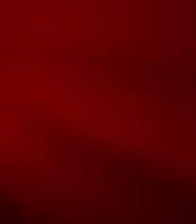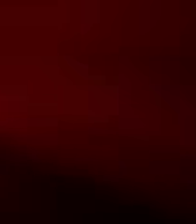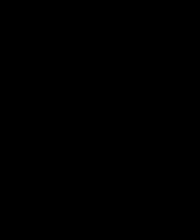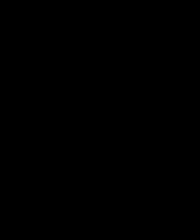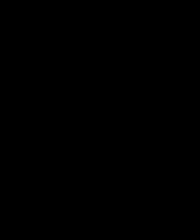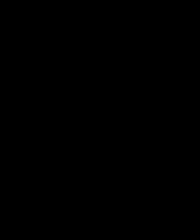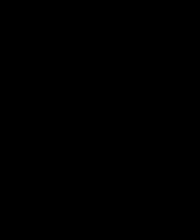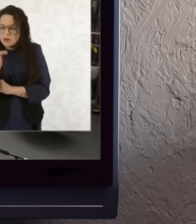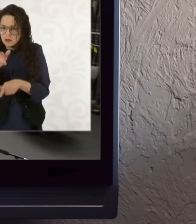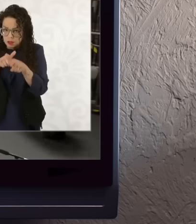[Música] [Aplausos]